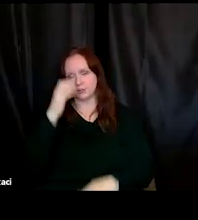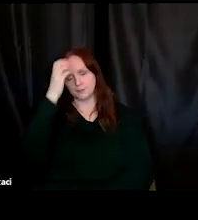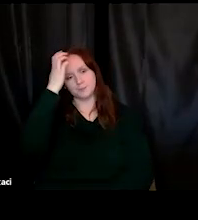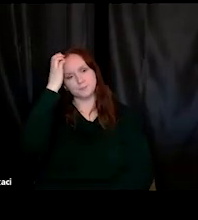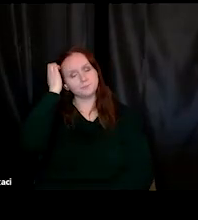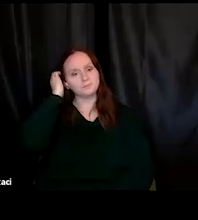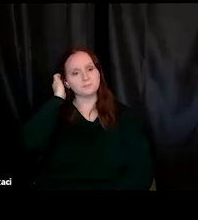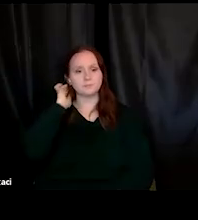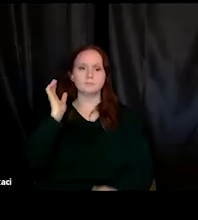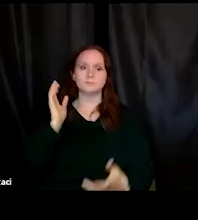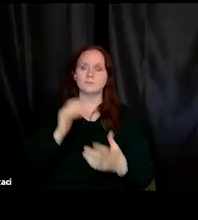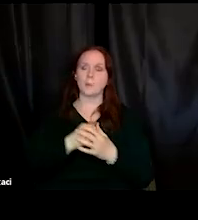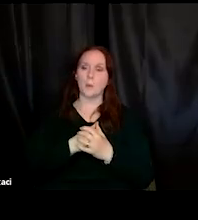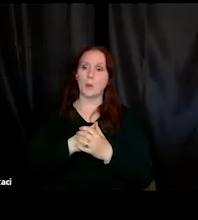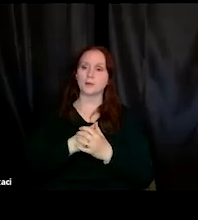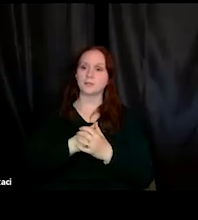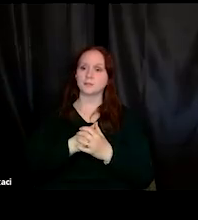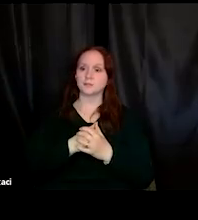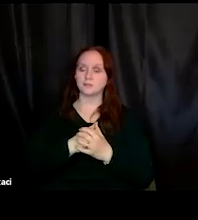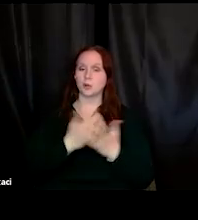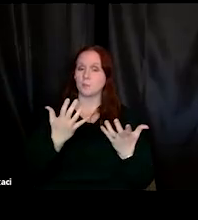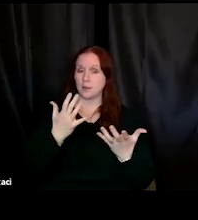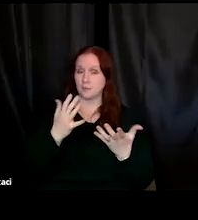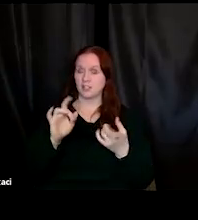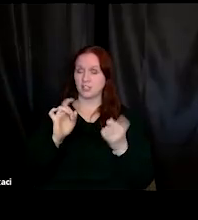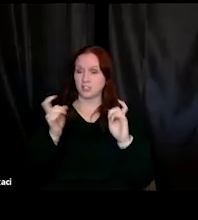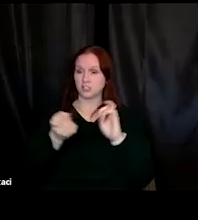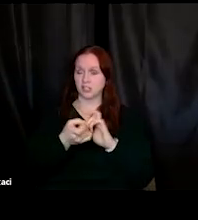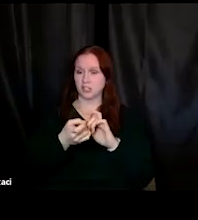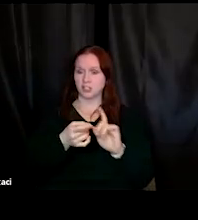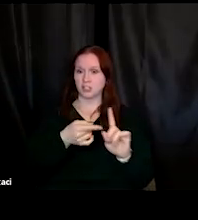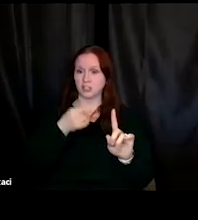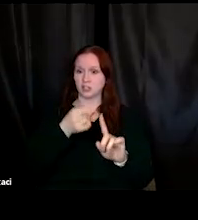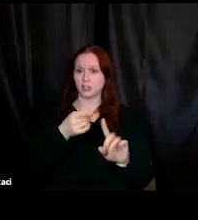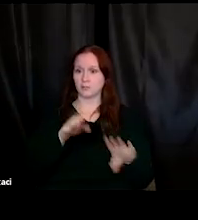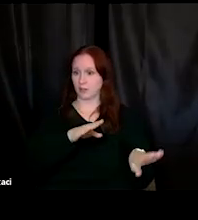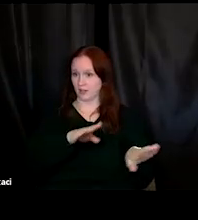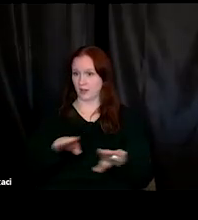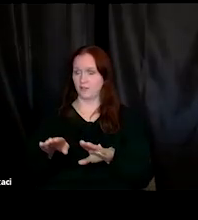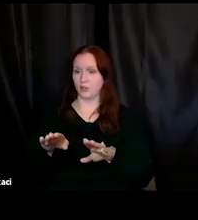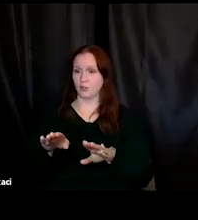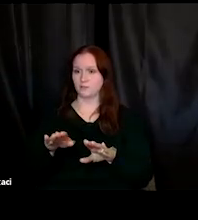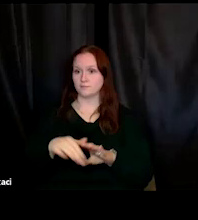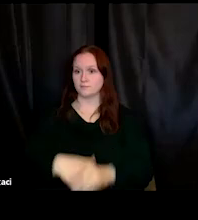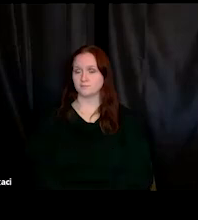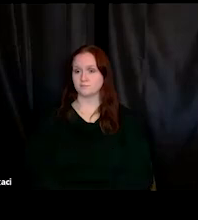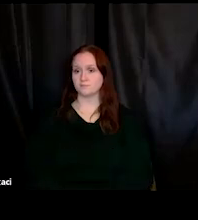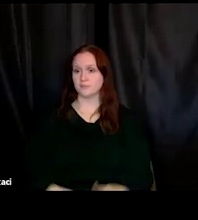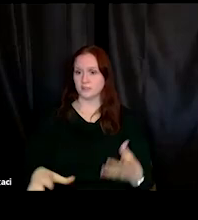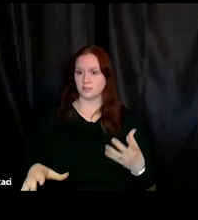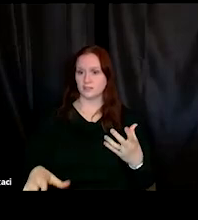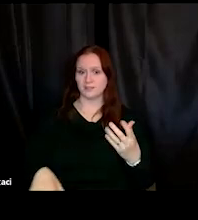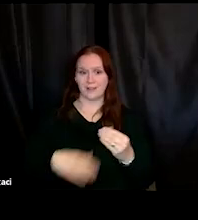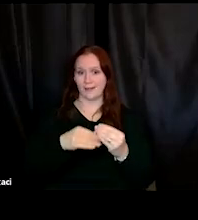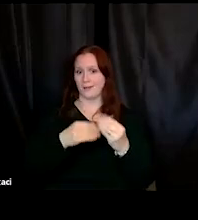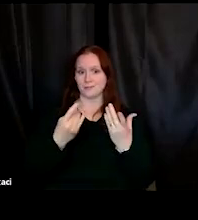o otro número de teléfono al que llamar mientras ocurren los cambios. A veces la información de contacto puede cambiar o la persona de contacto puede cambiar.